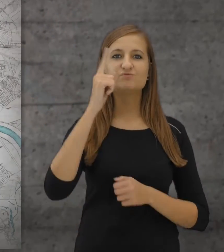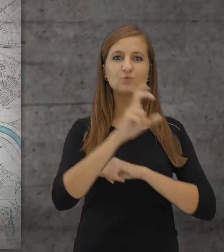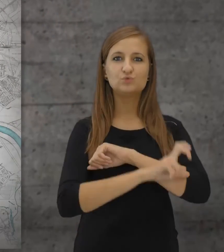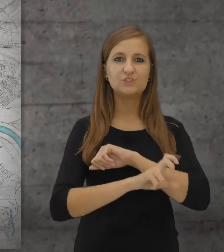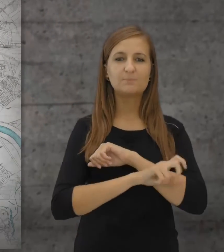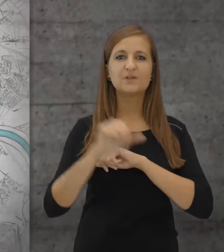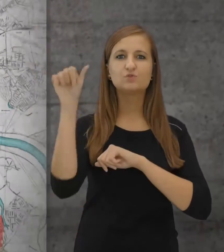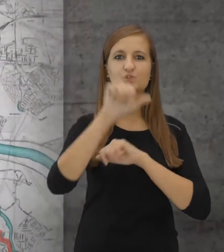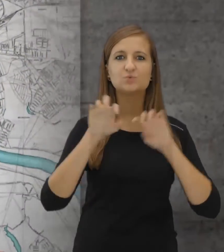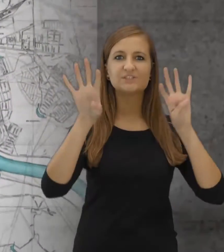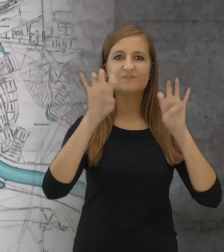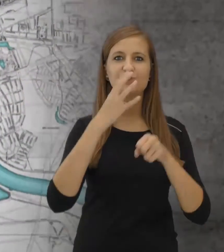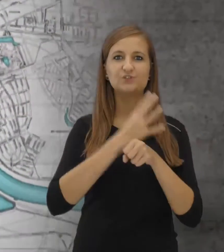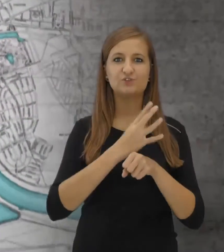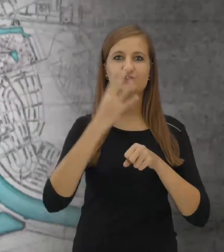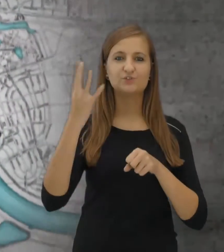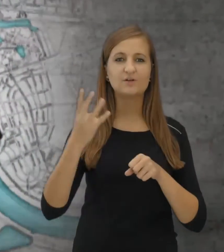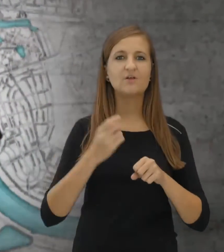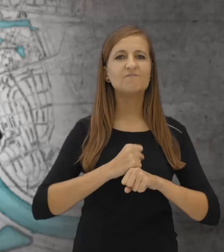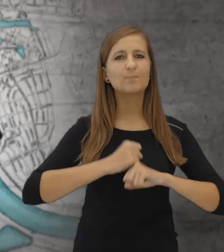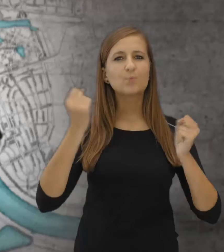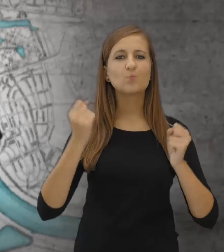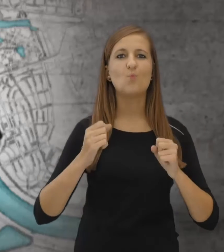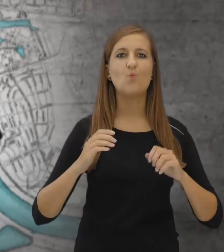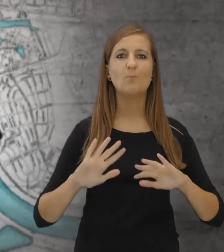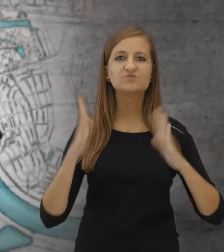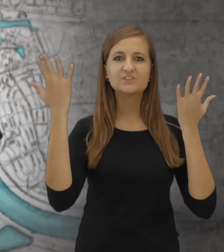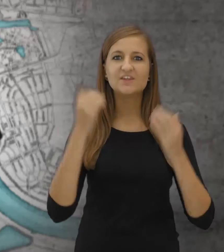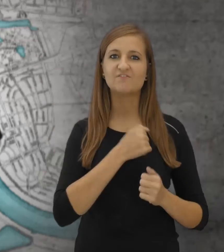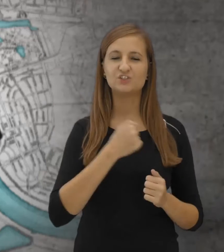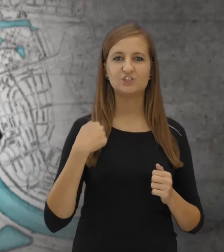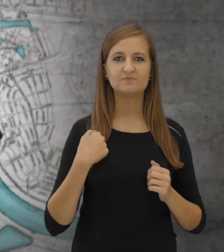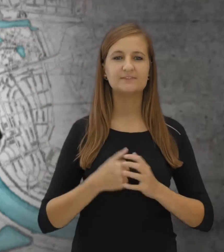1 sierpnia 1944 roku wybuchło Powstanie Warszawskie.